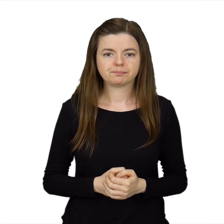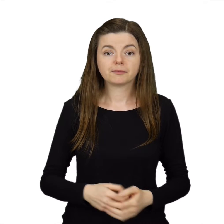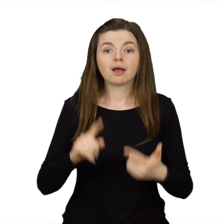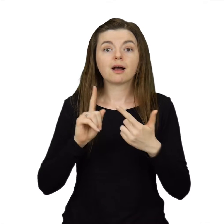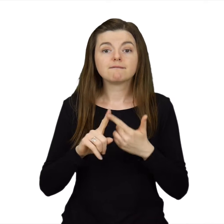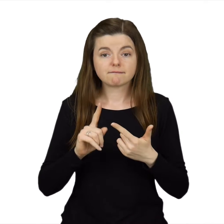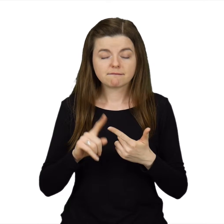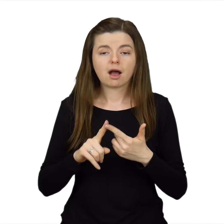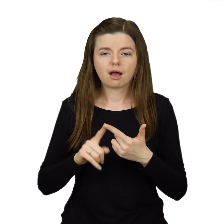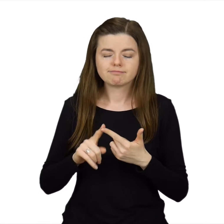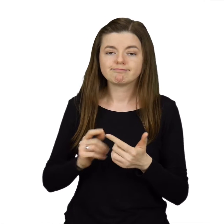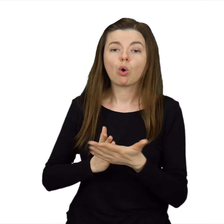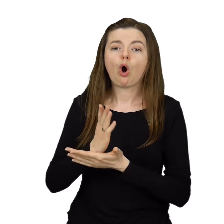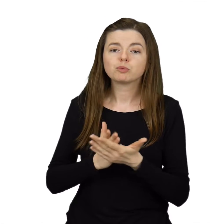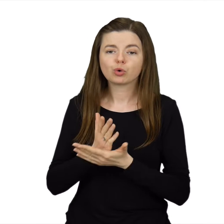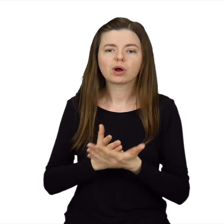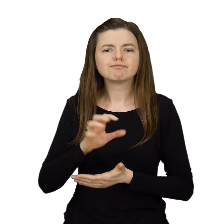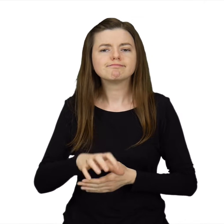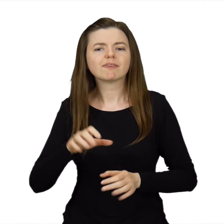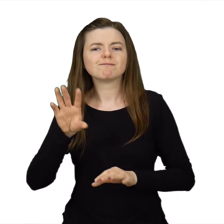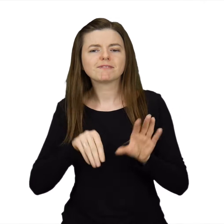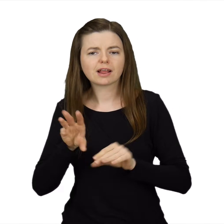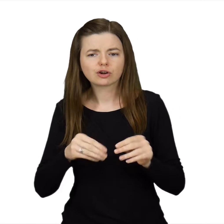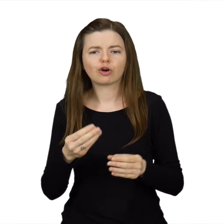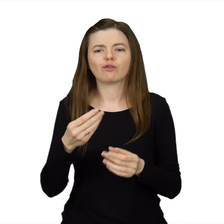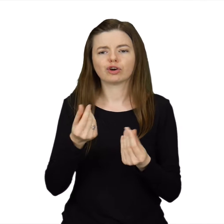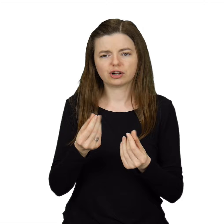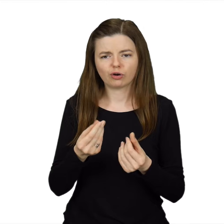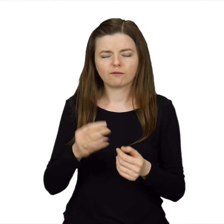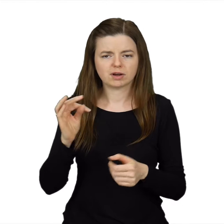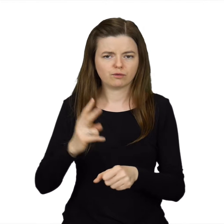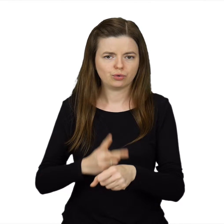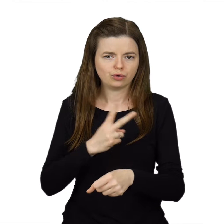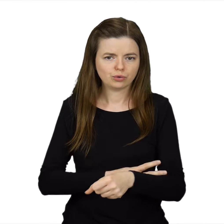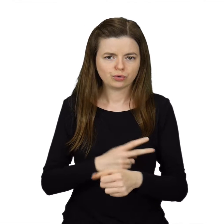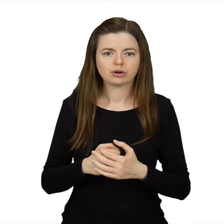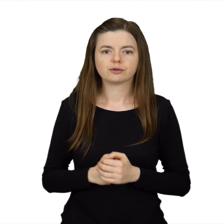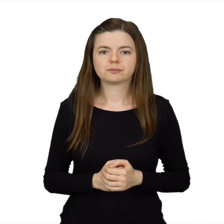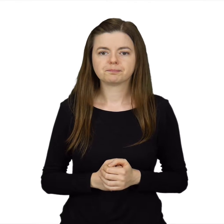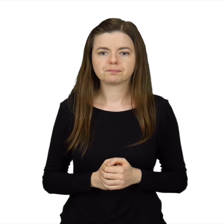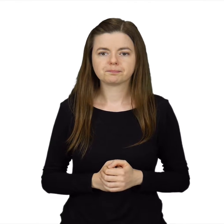zapewnienie obsługi finansowo-księgowej Urzędu,